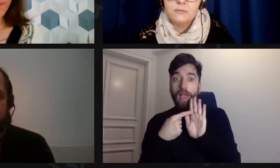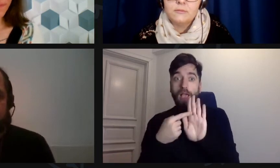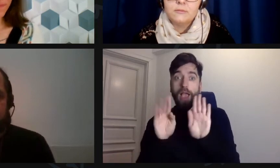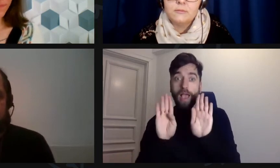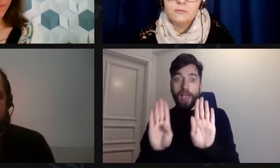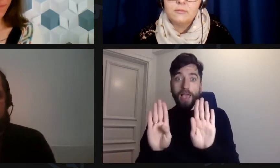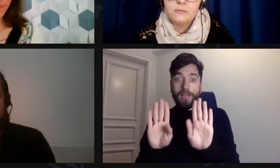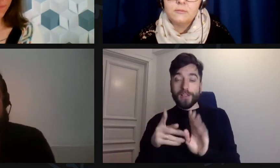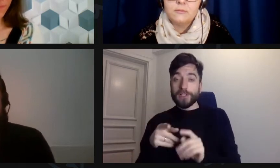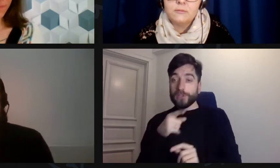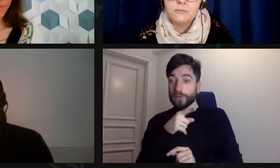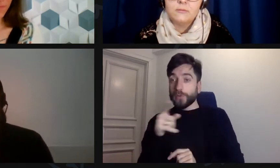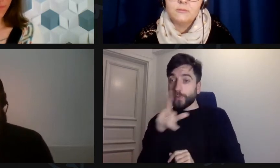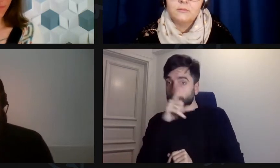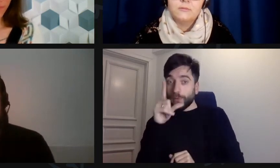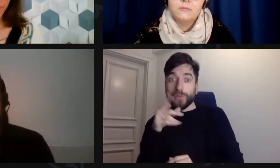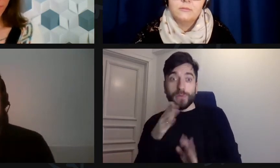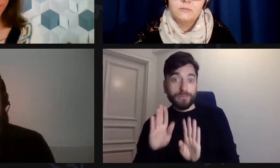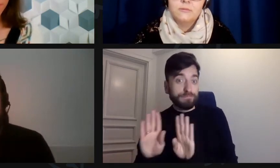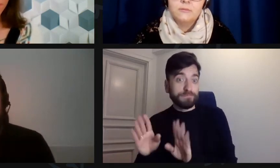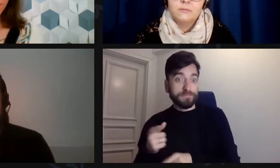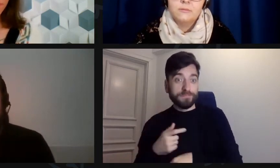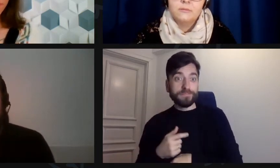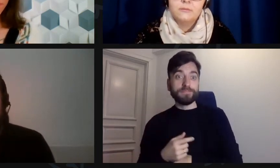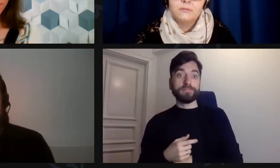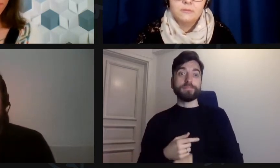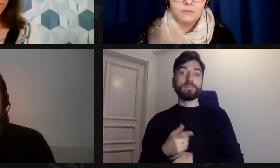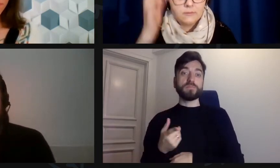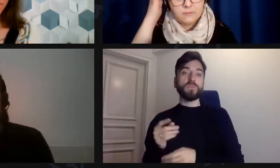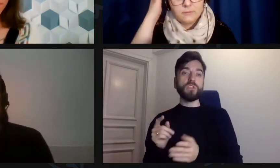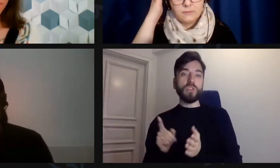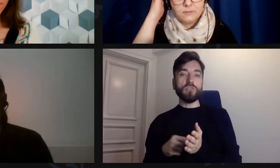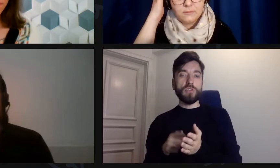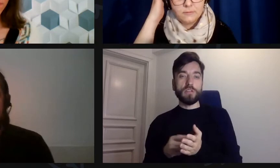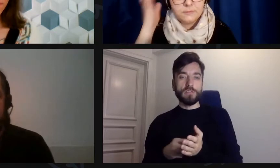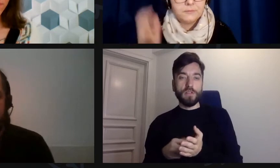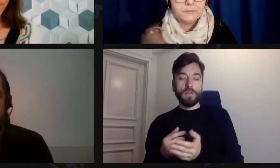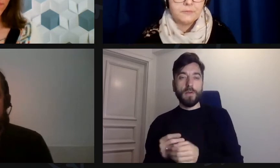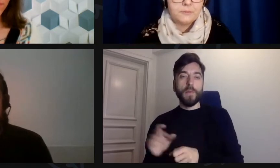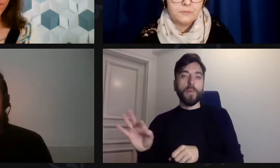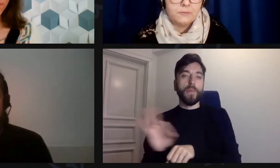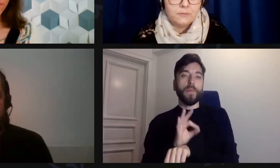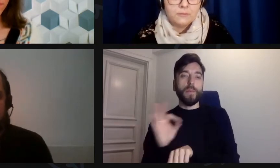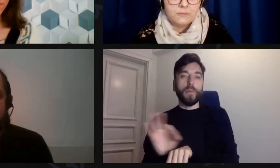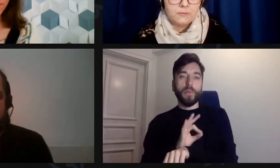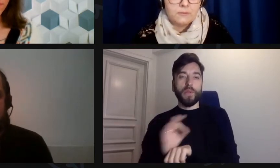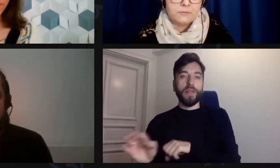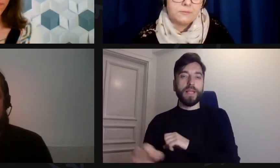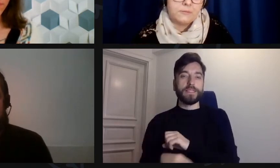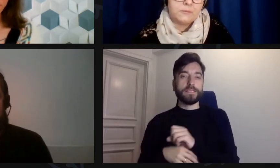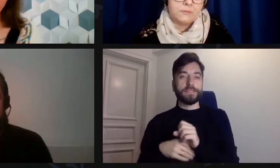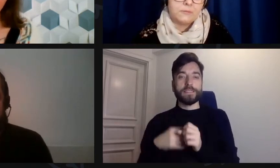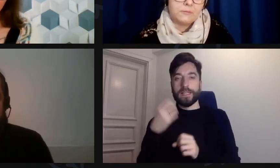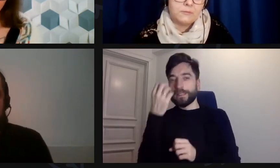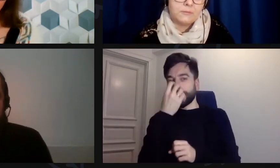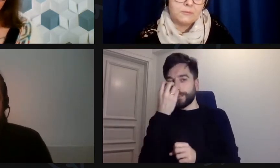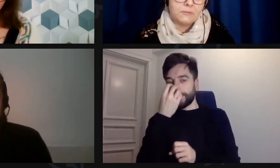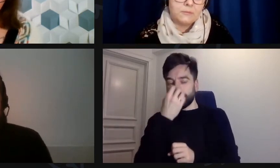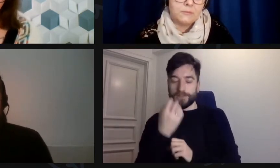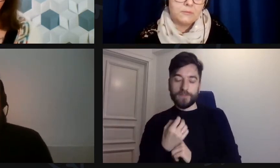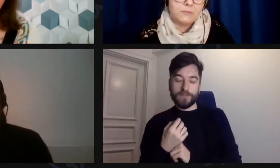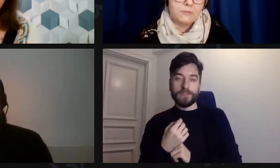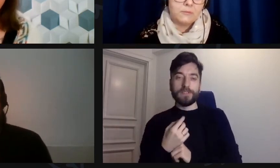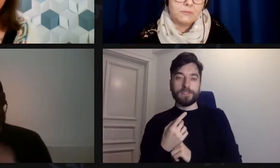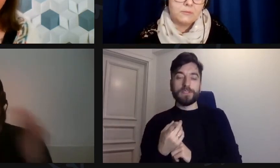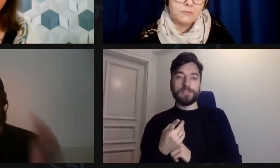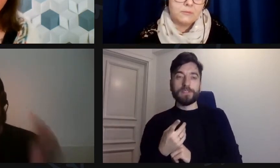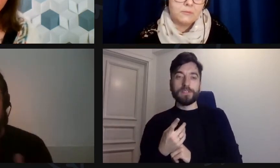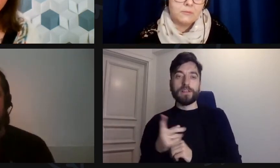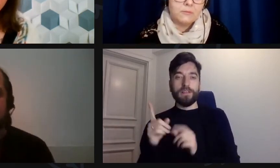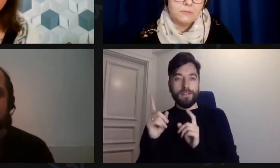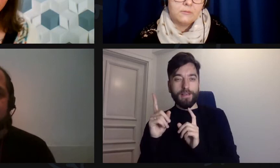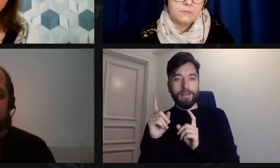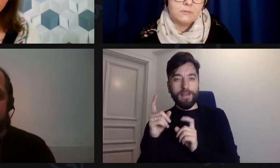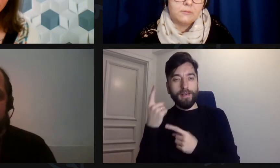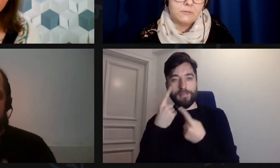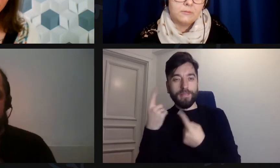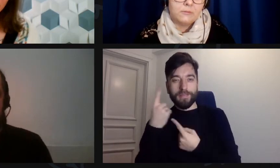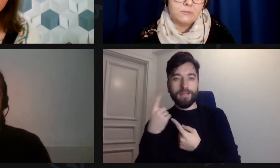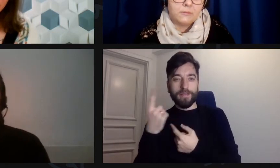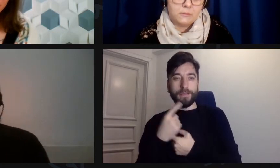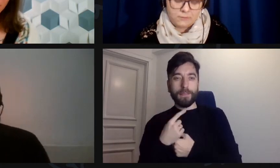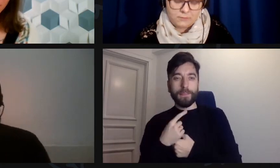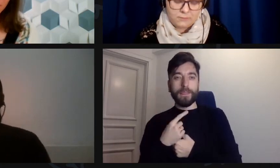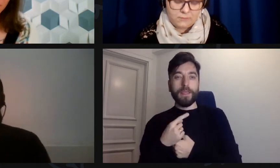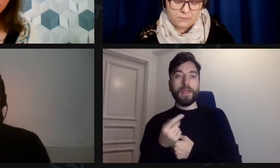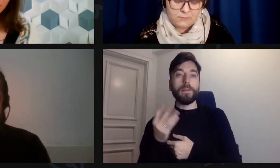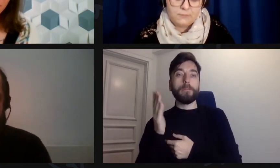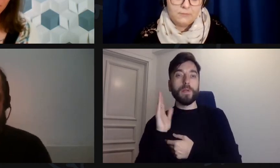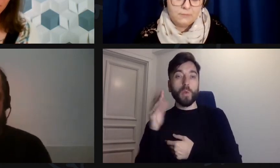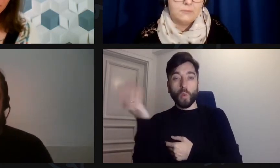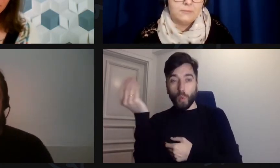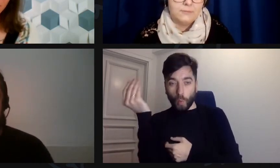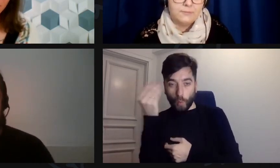Zazwyczaj, najczęściej projekt cyrkowy zaczyna się od tego, że jakby myślimy o tym w takim obszarze, będziemy się uczyć żonglować.